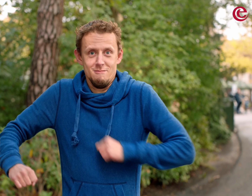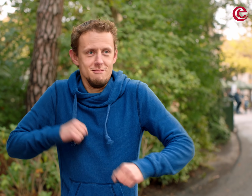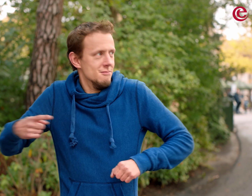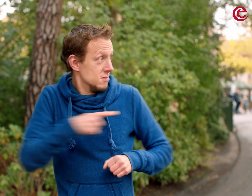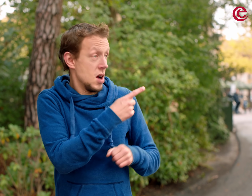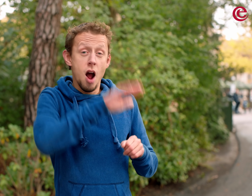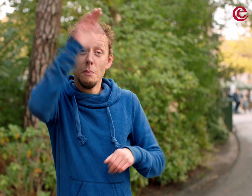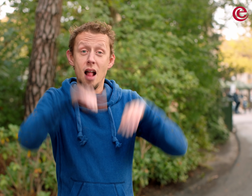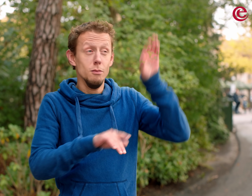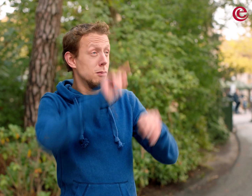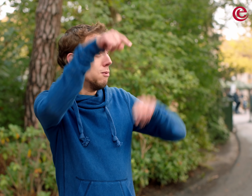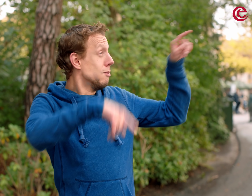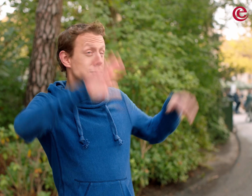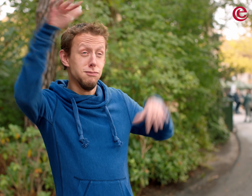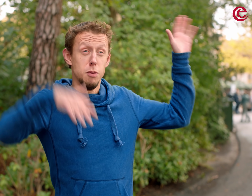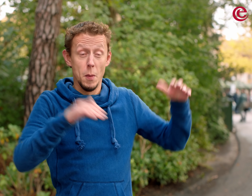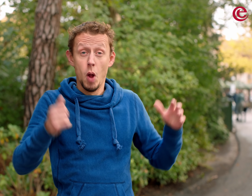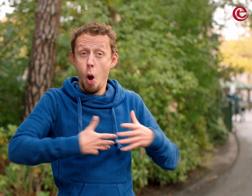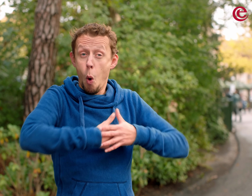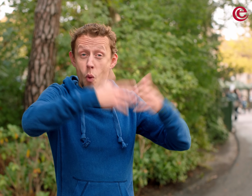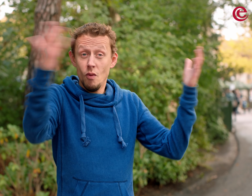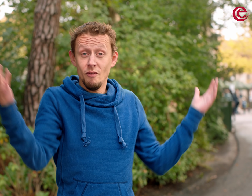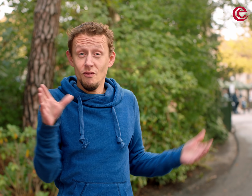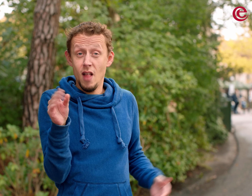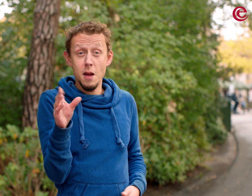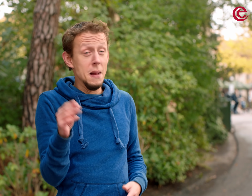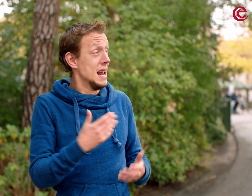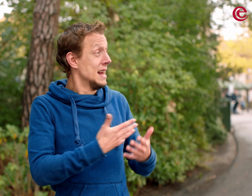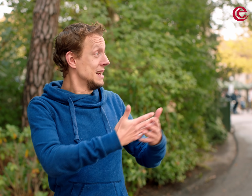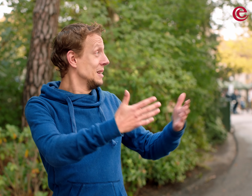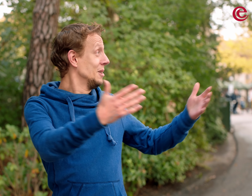...kunnen oudere kinderen in de achtbanen, want die zijn hier vlakbij.